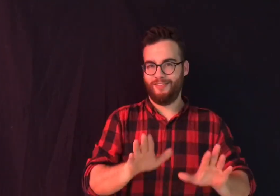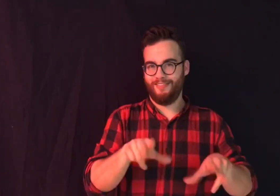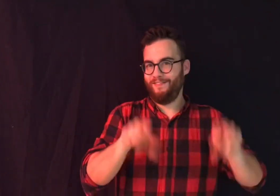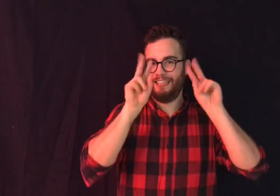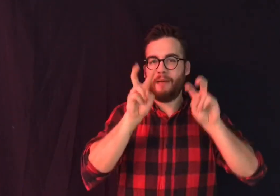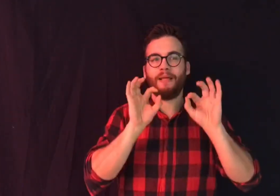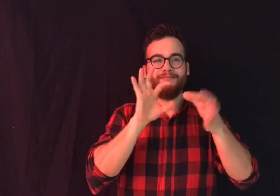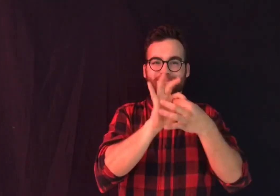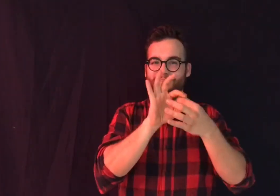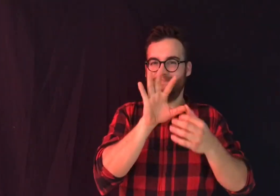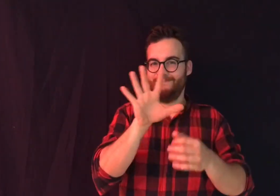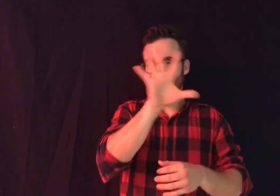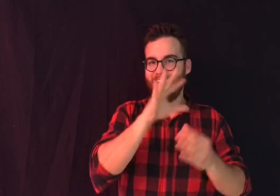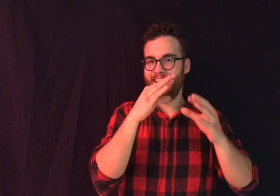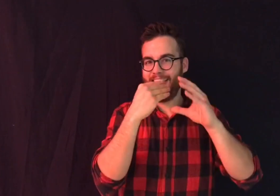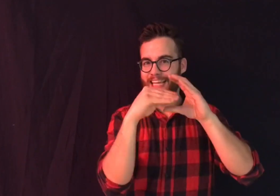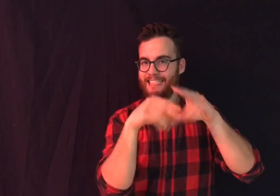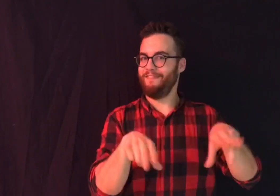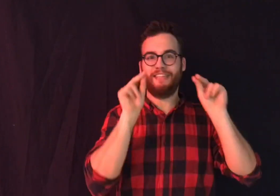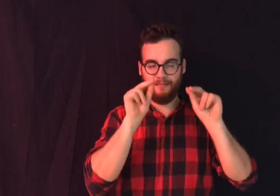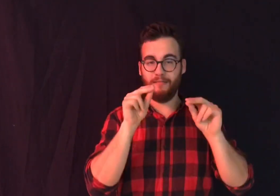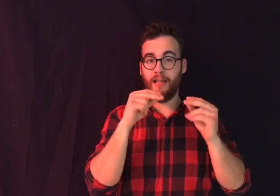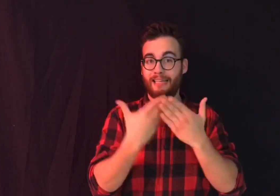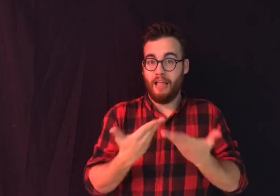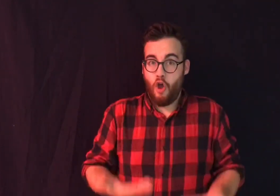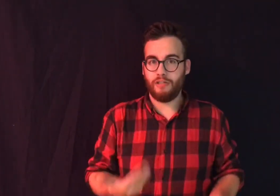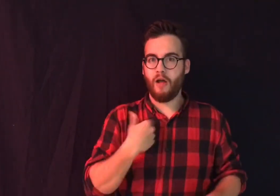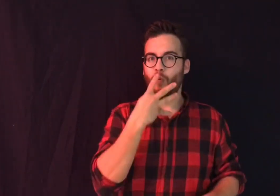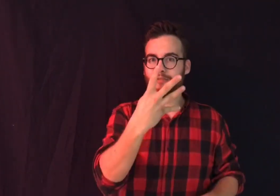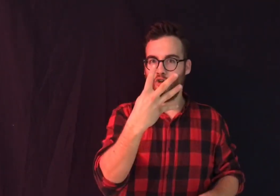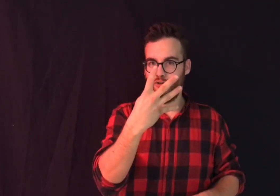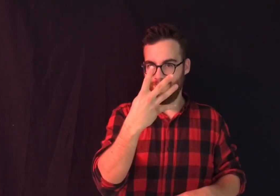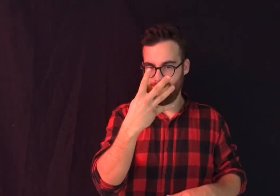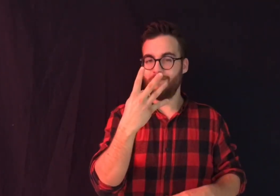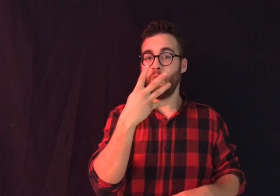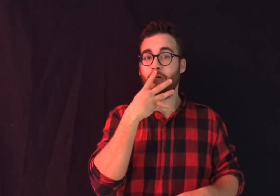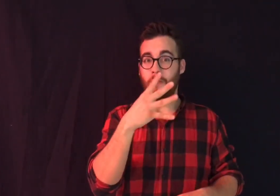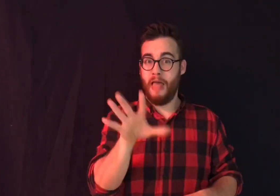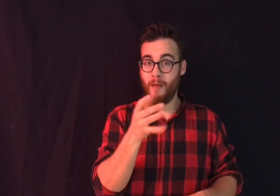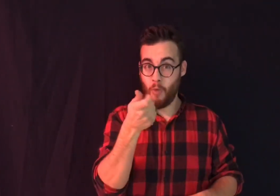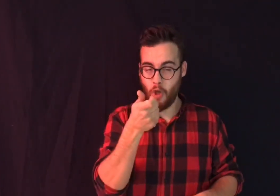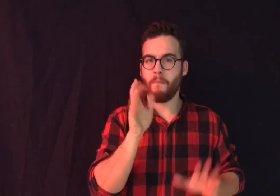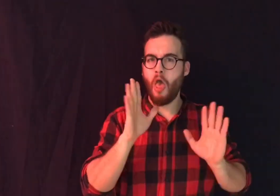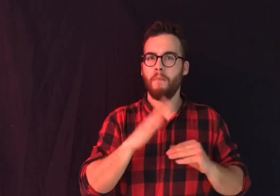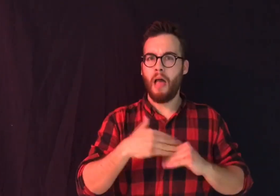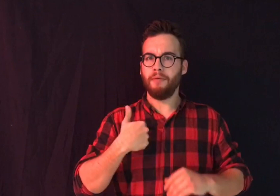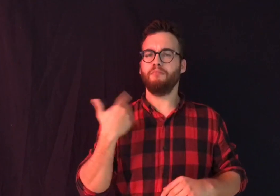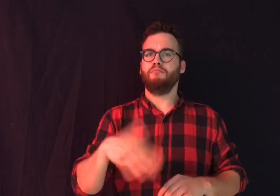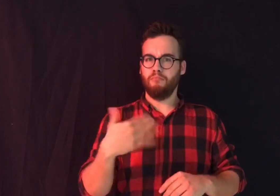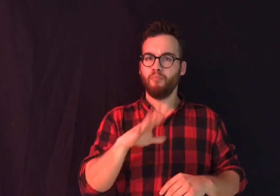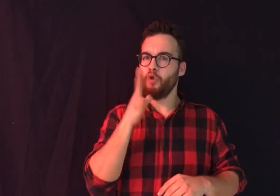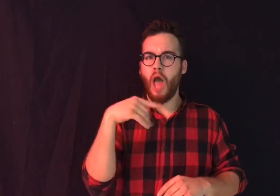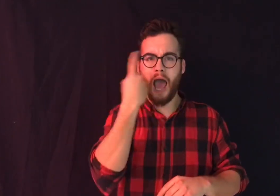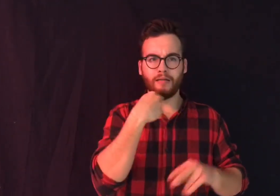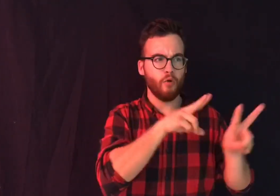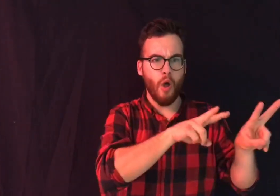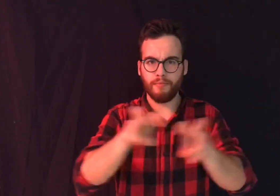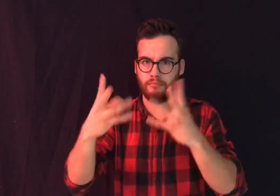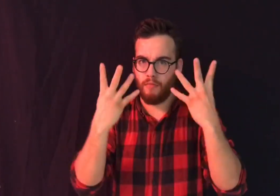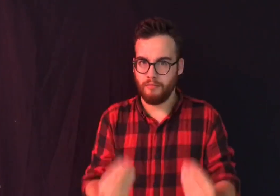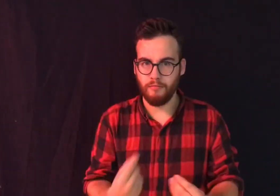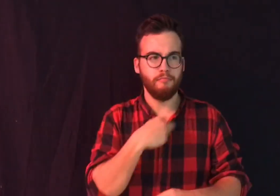con la entidad de CJS-CNSE. En estos cuatro años que han pasado he visto muchas caras nuevas